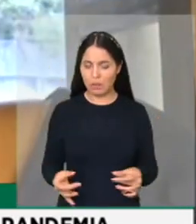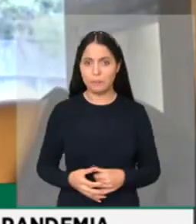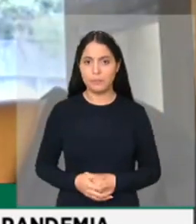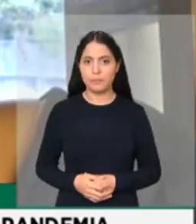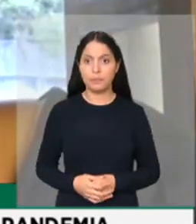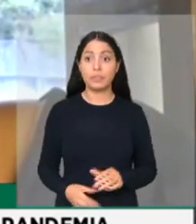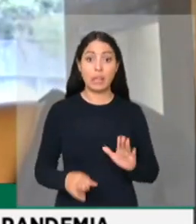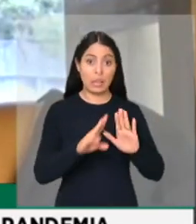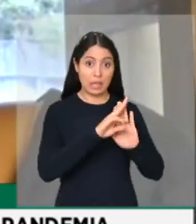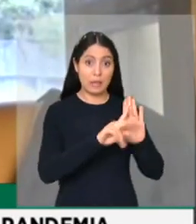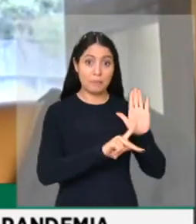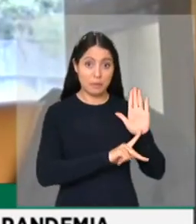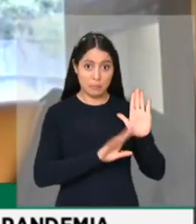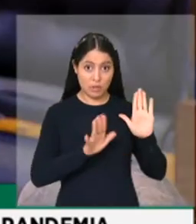REEDITADAS? -- [DEPUTADO]: JÁ FORAM